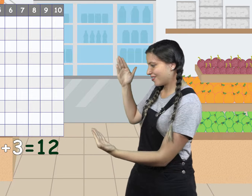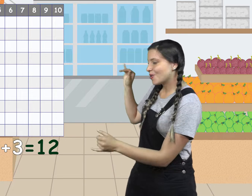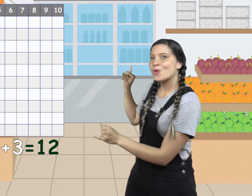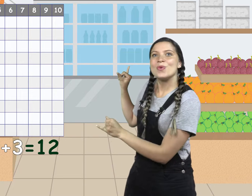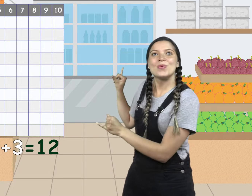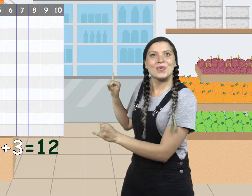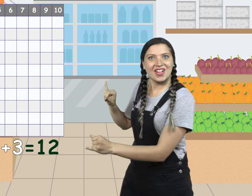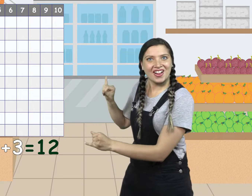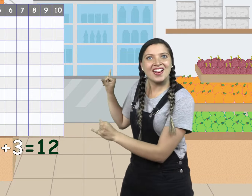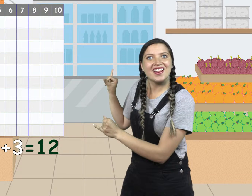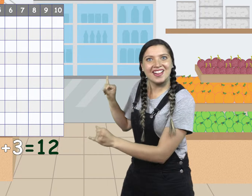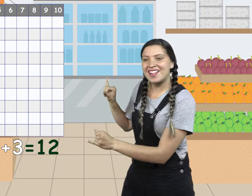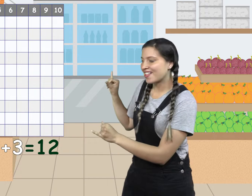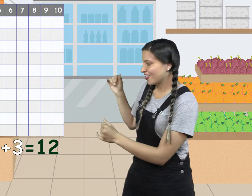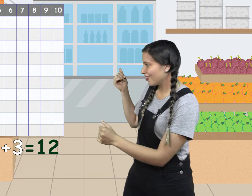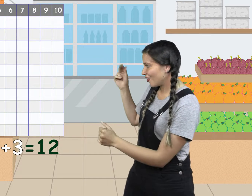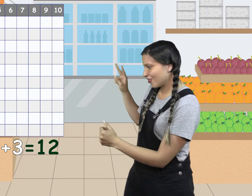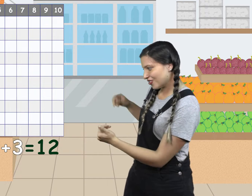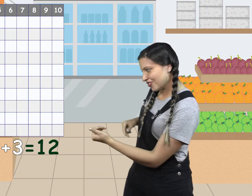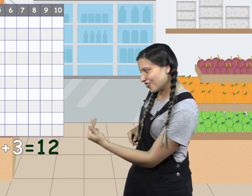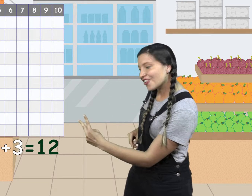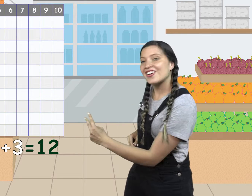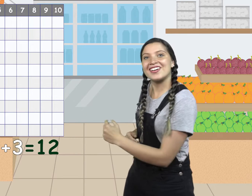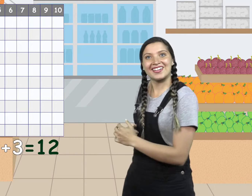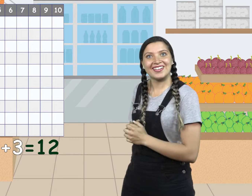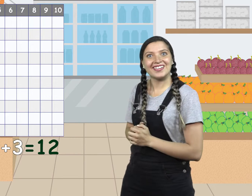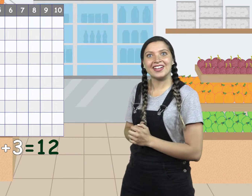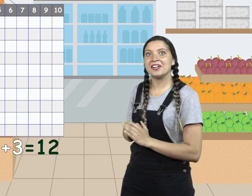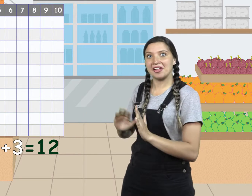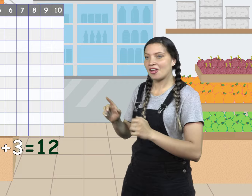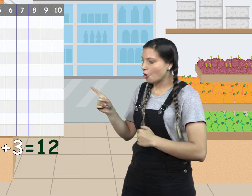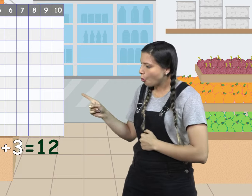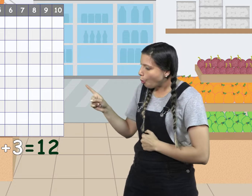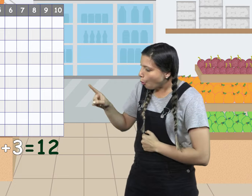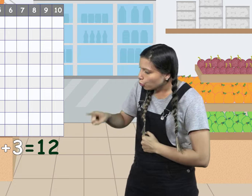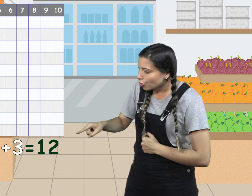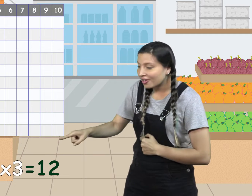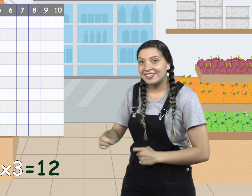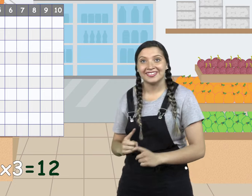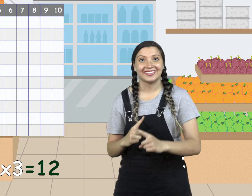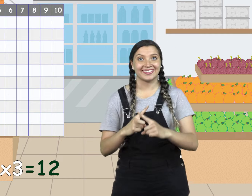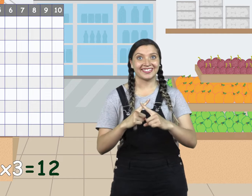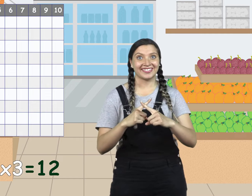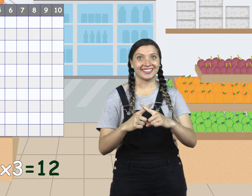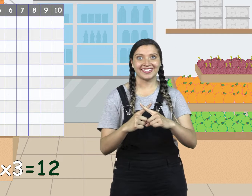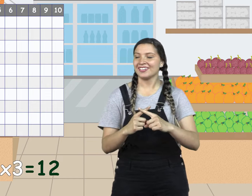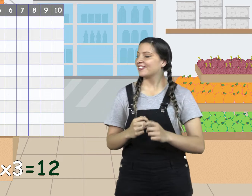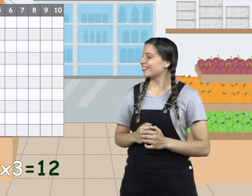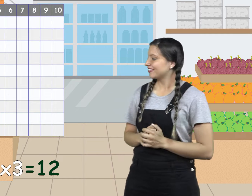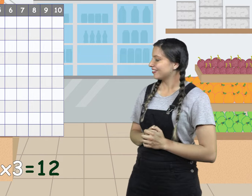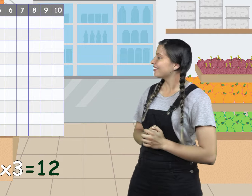Por eso es que son iguales, doce arriba y doce en la suma. También se puede multiplicar.